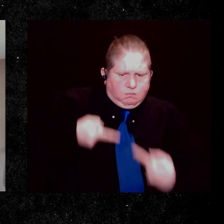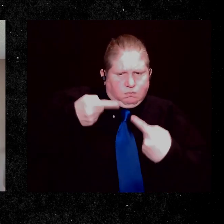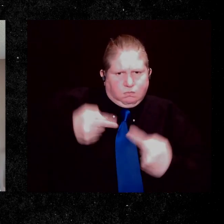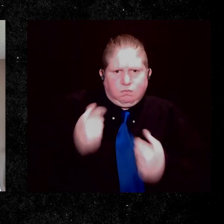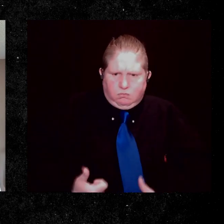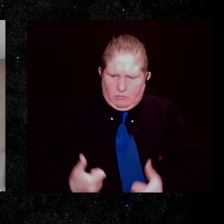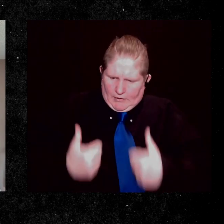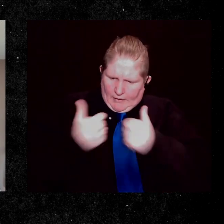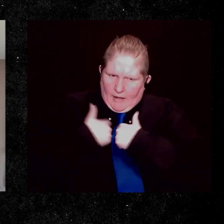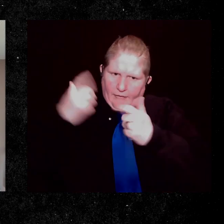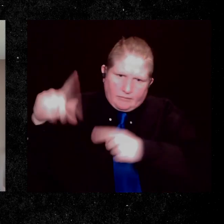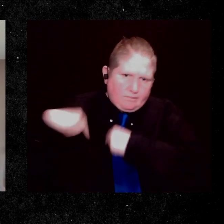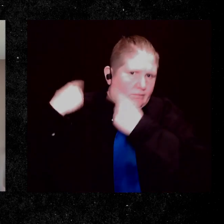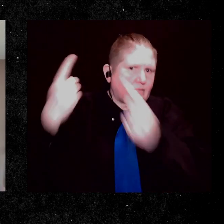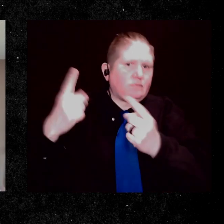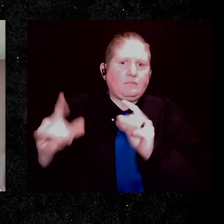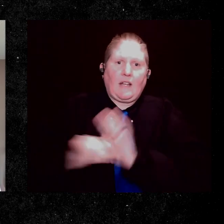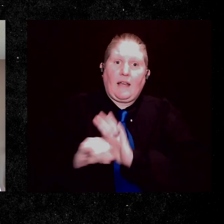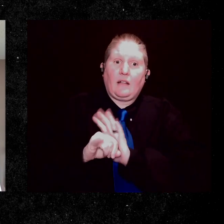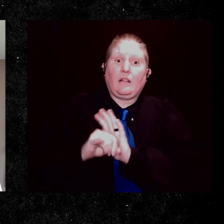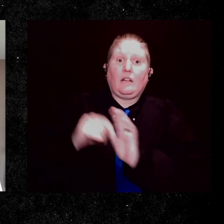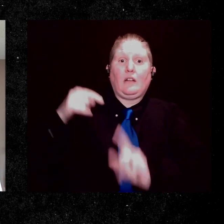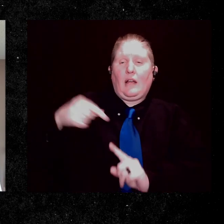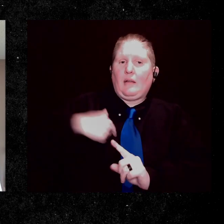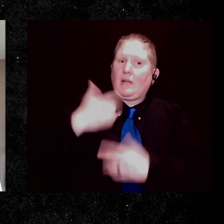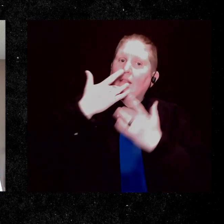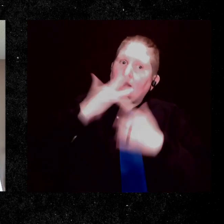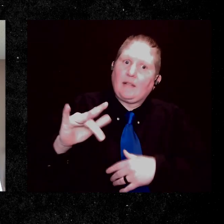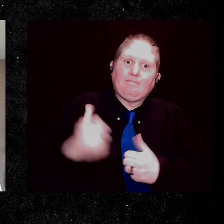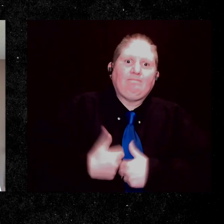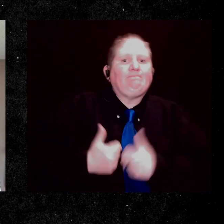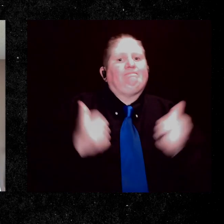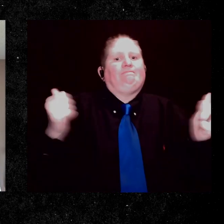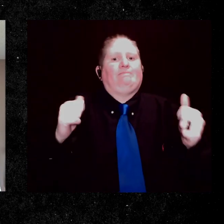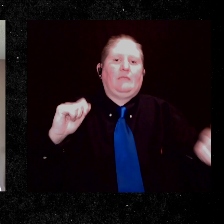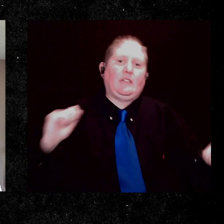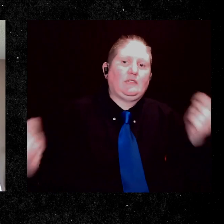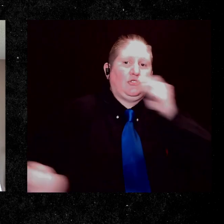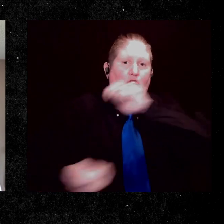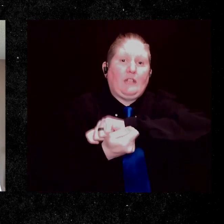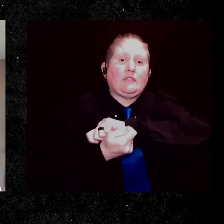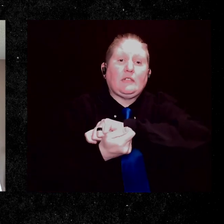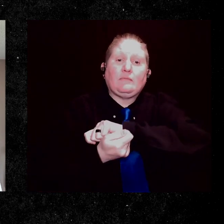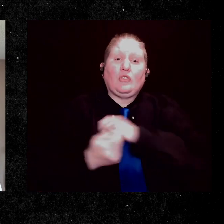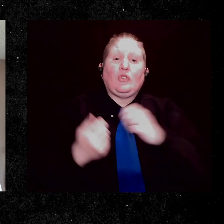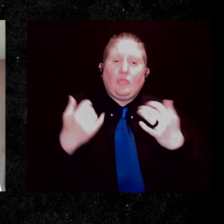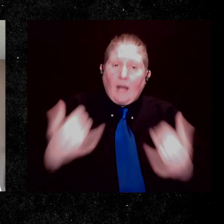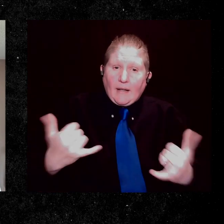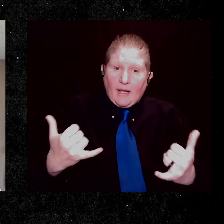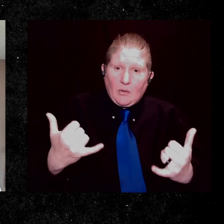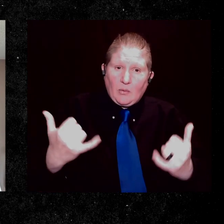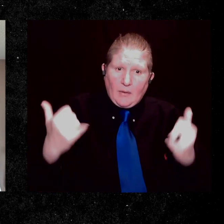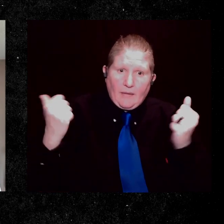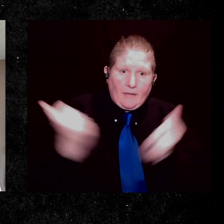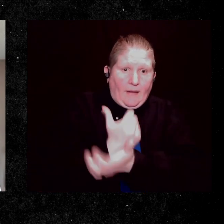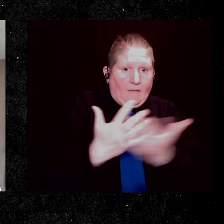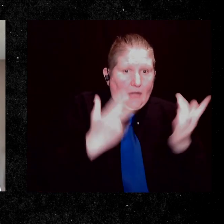que ha luchado con su identidad la mayor parte de su vida. He tenido suerte de haber podido liberarme y hacer la transición ahora mismo